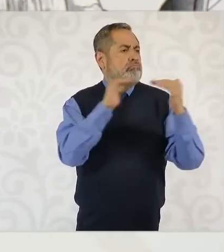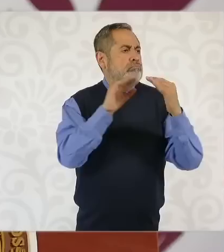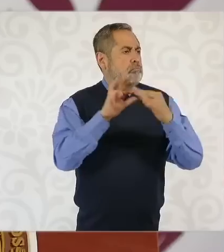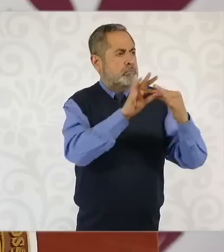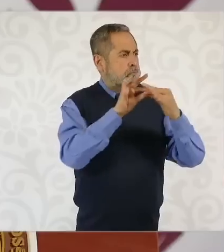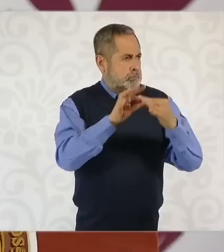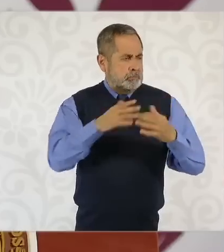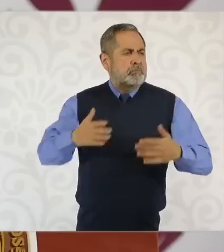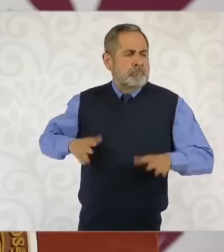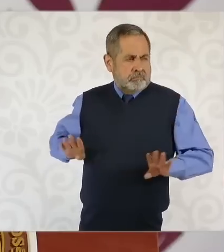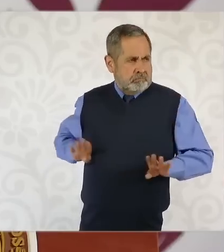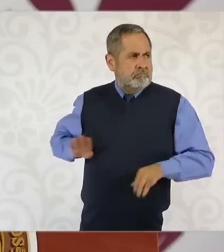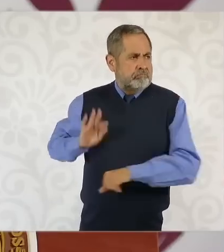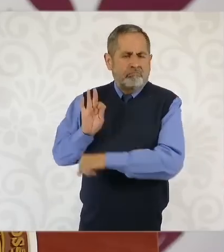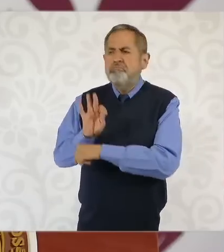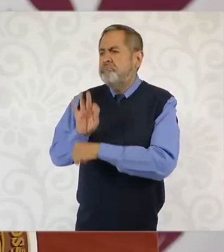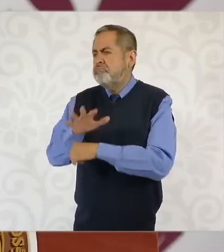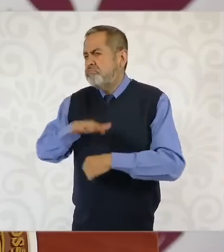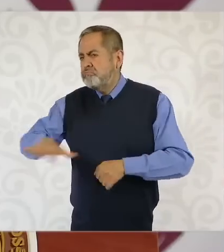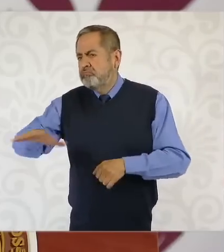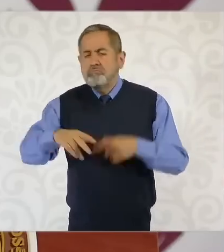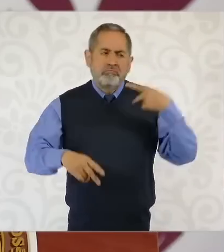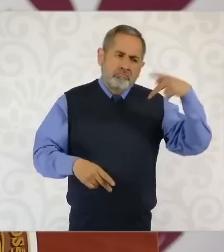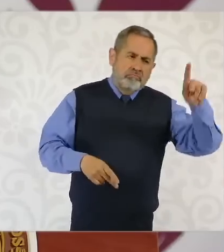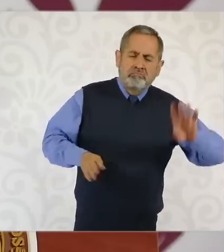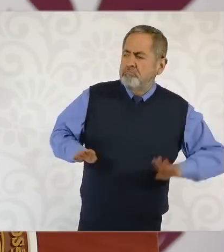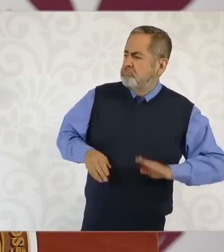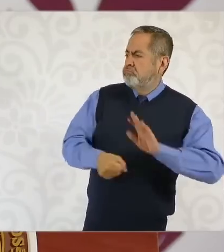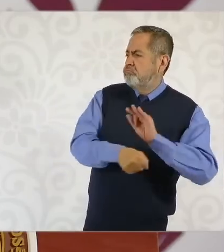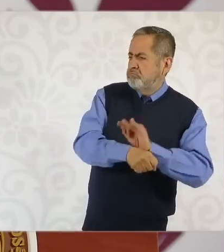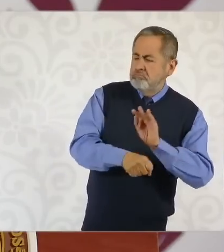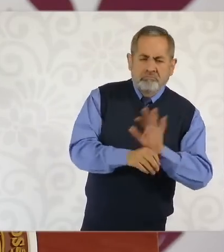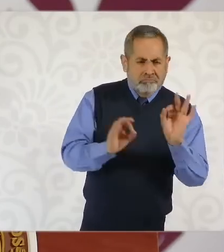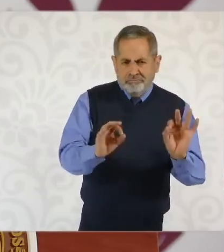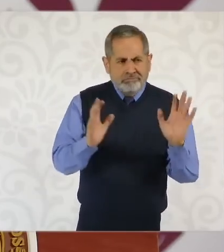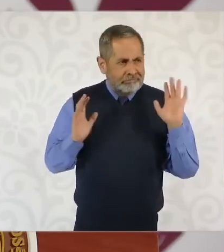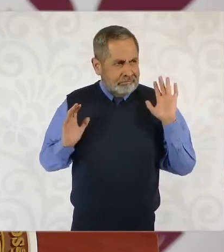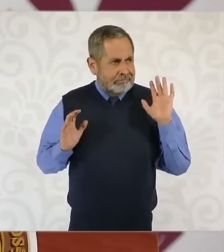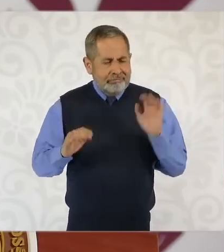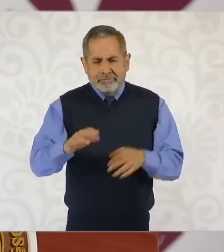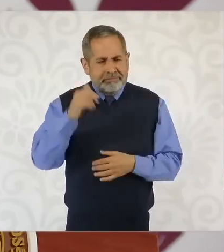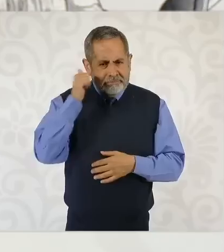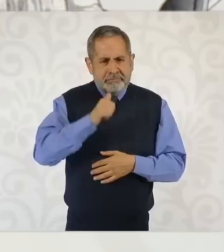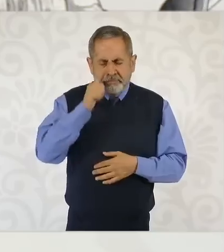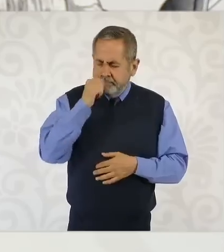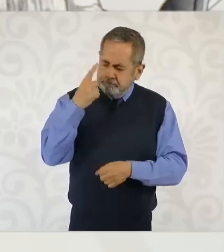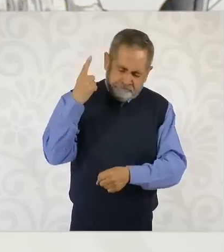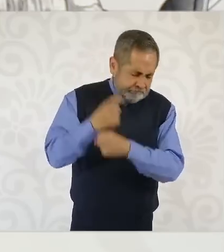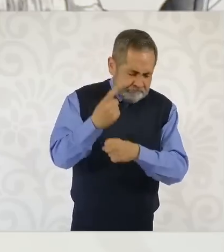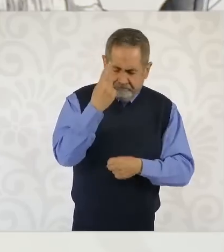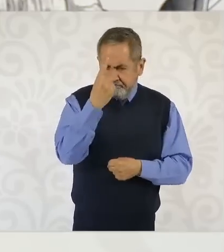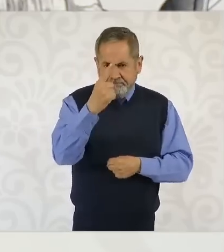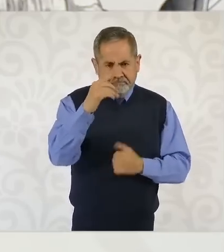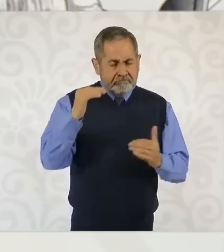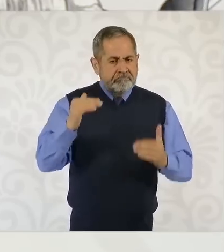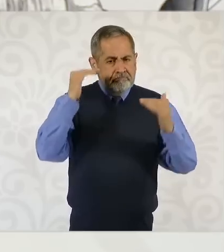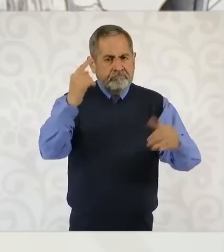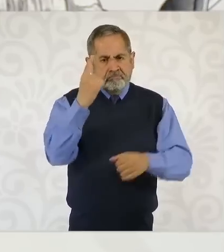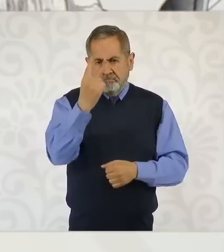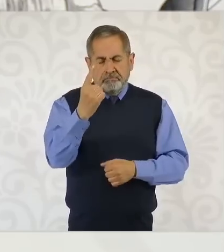pueblos entonces Siempre vamos a poner eso por encima de todos